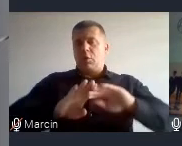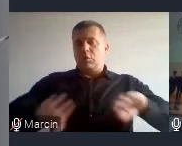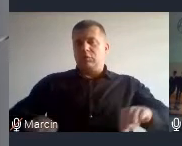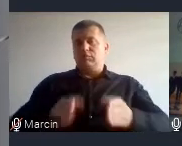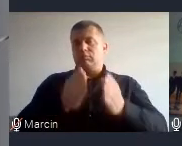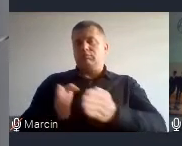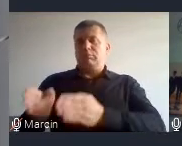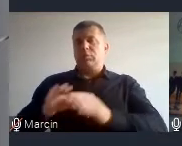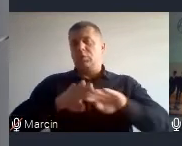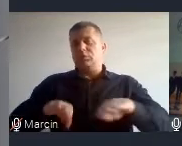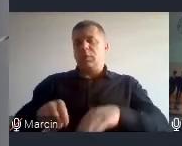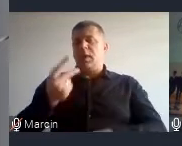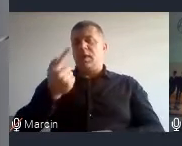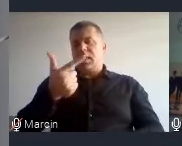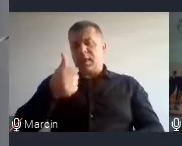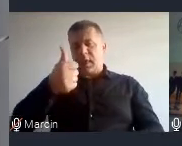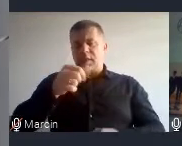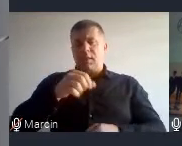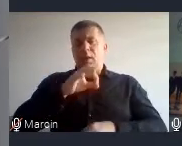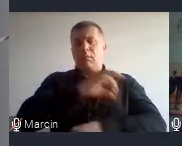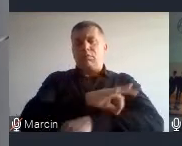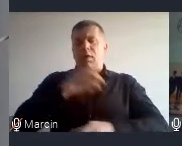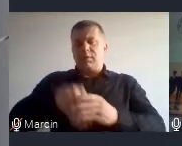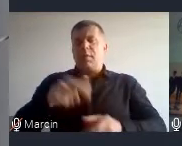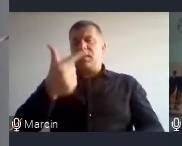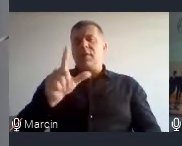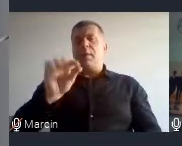który posiada odrębność finansową, będzie szacował oddzielnie.